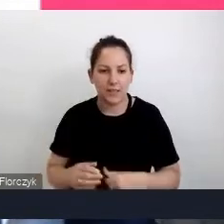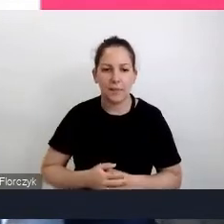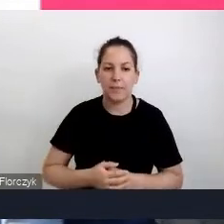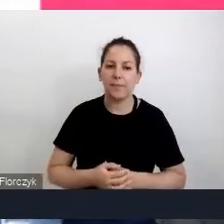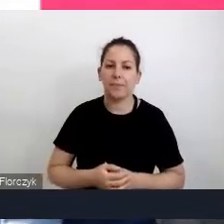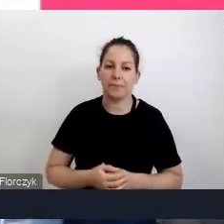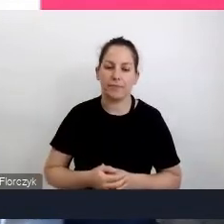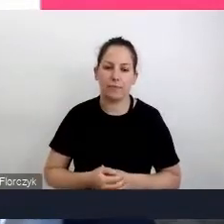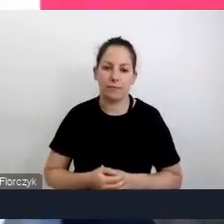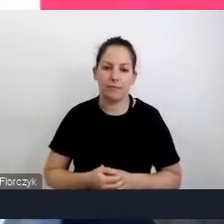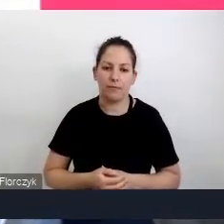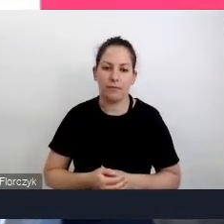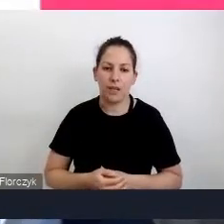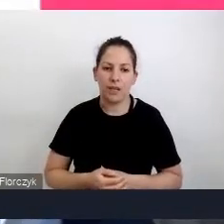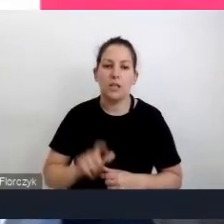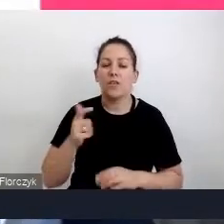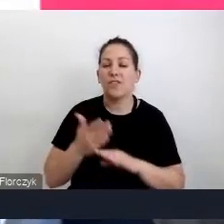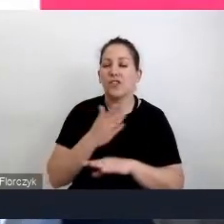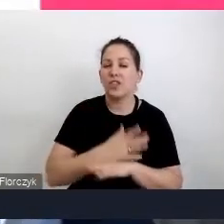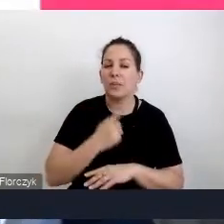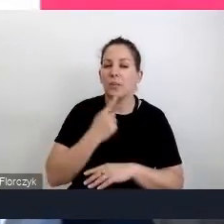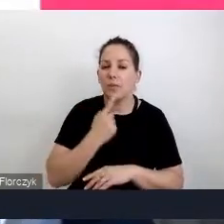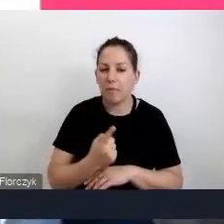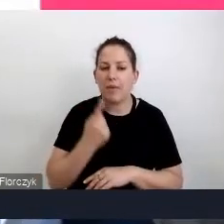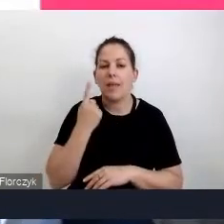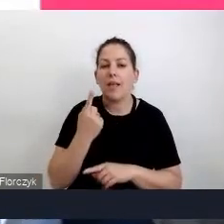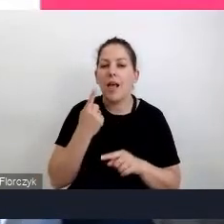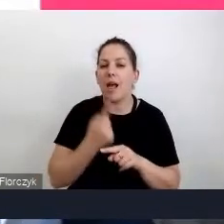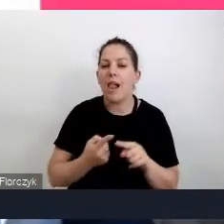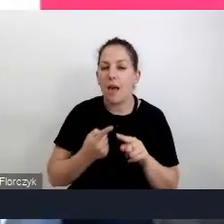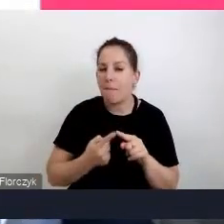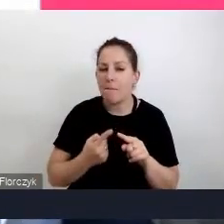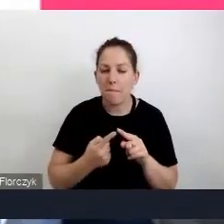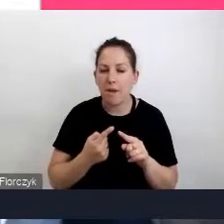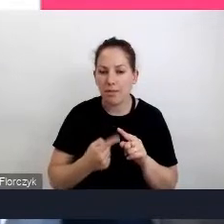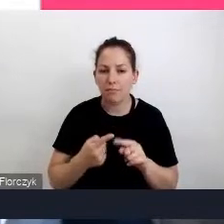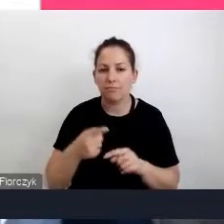To, o czym wspomniałem wcześniej, jednym z elementów, który nam przyświeca,